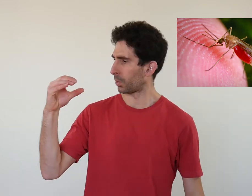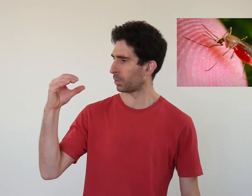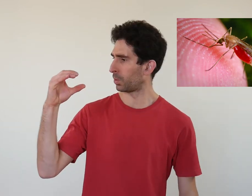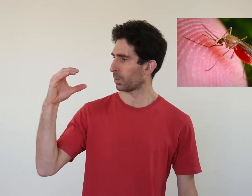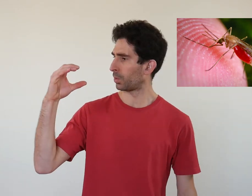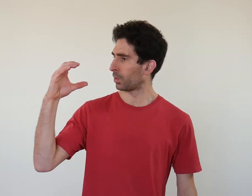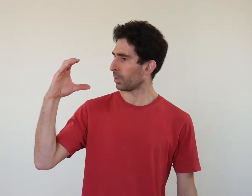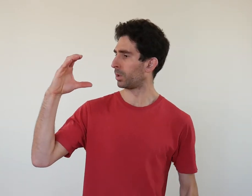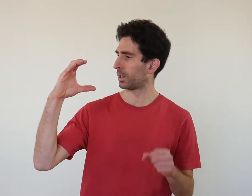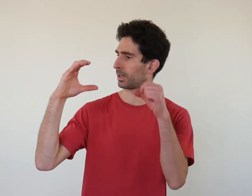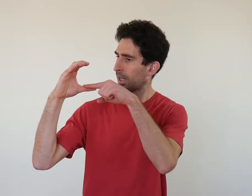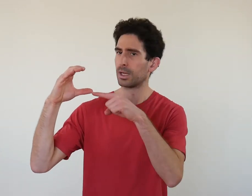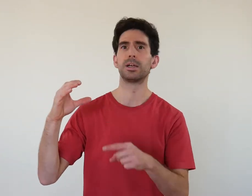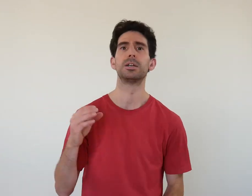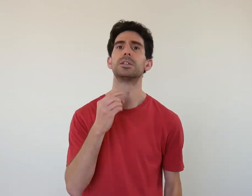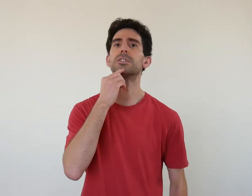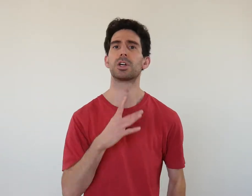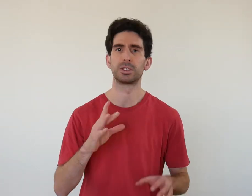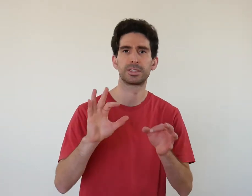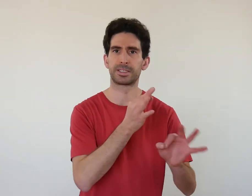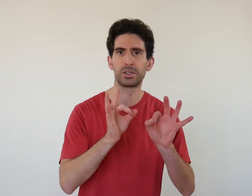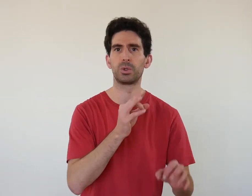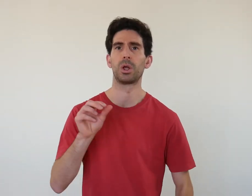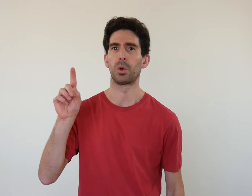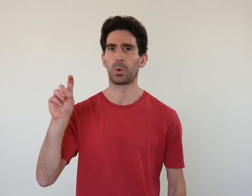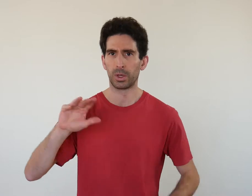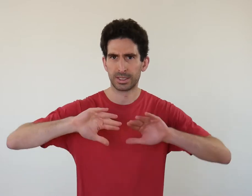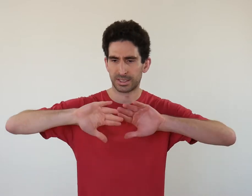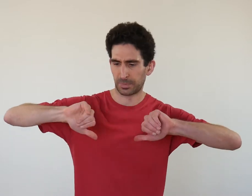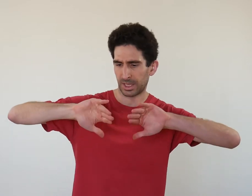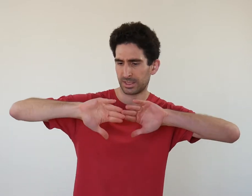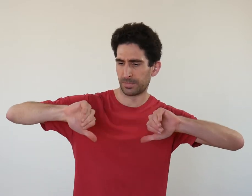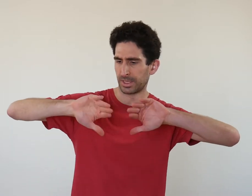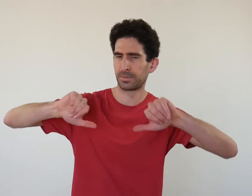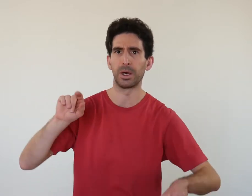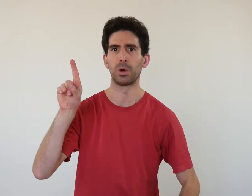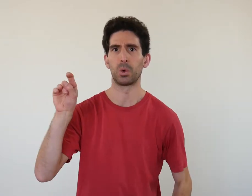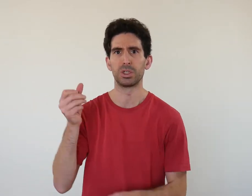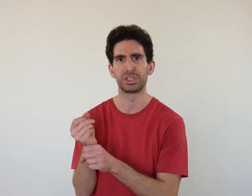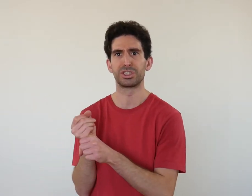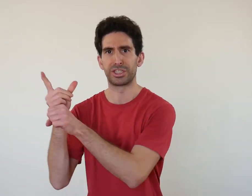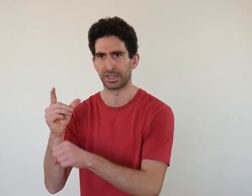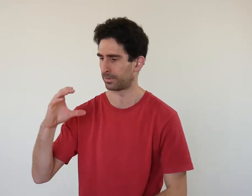l'abdomen se remplit et sépare les cellules sanguines de l'eau. L'eau est éjectée